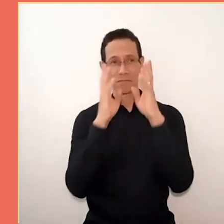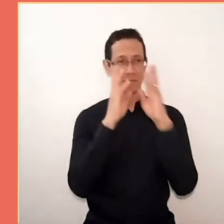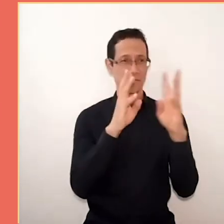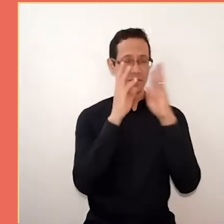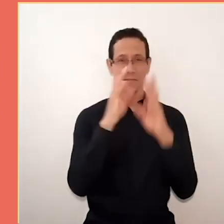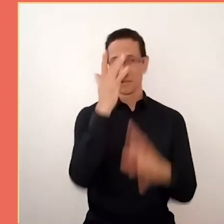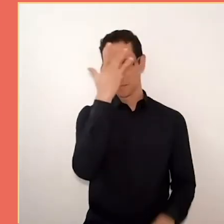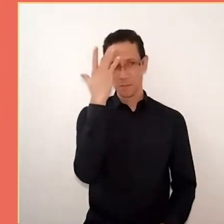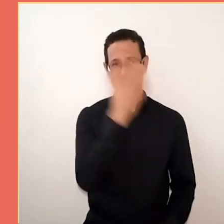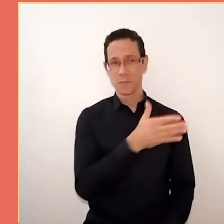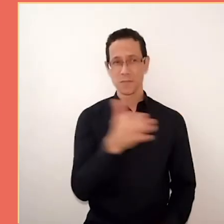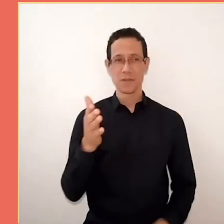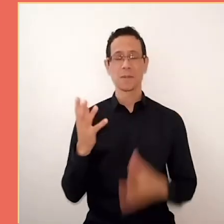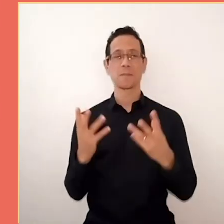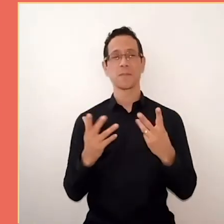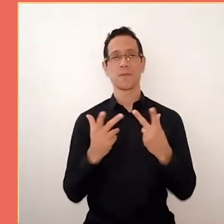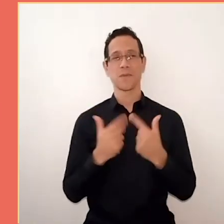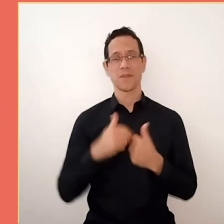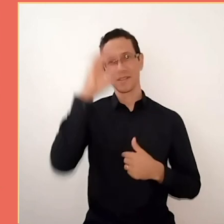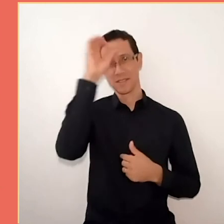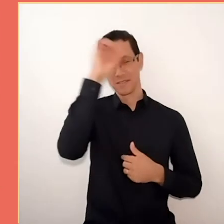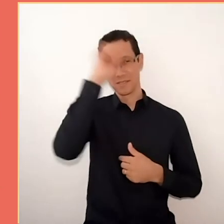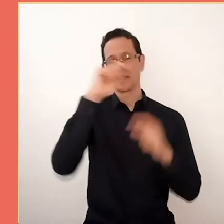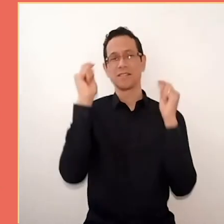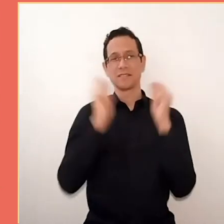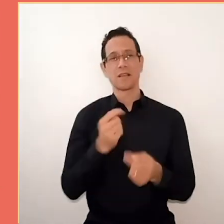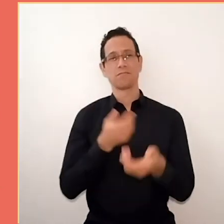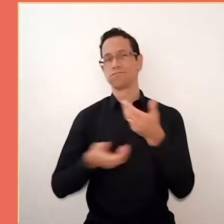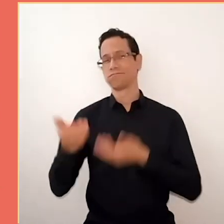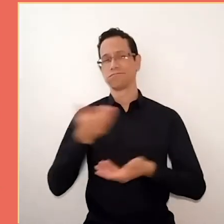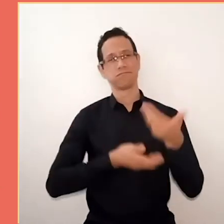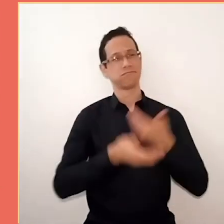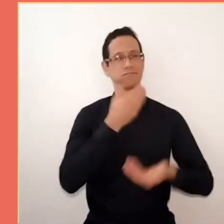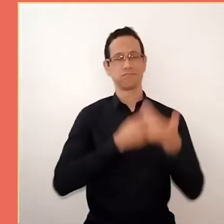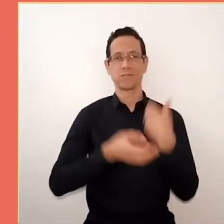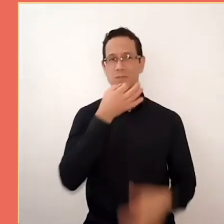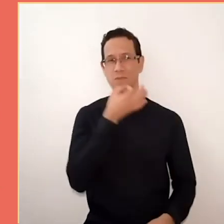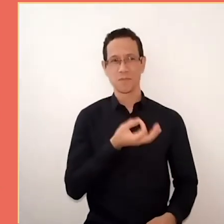aprender tanto e poder compartilhar o meu olhar com vocês, então, esse desenho